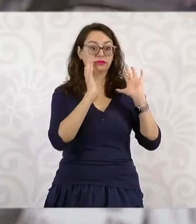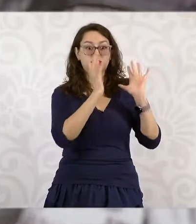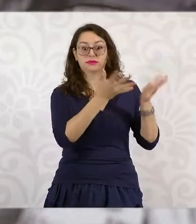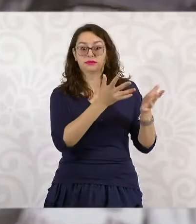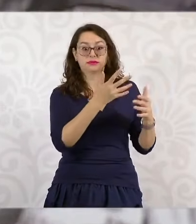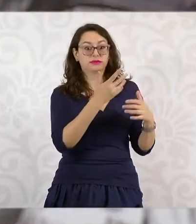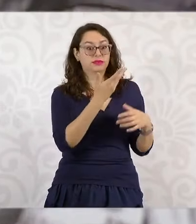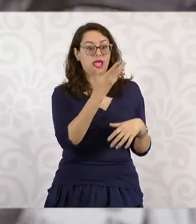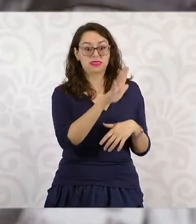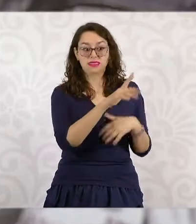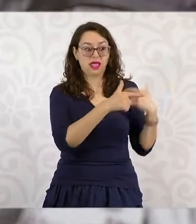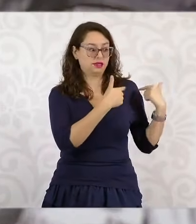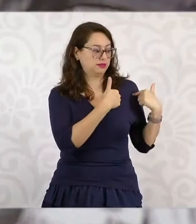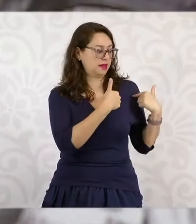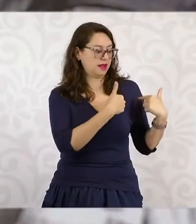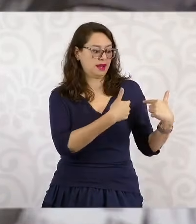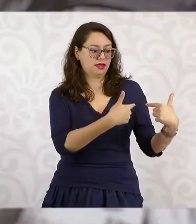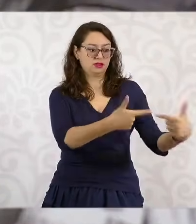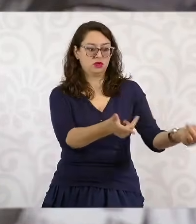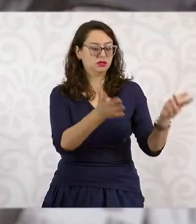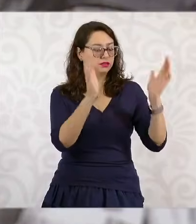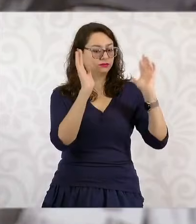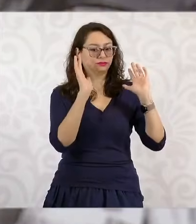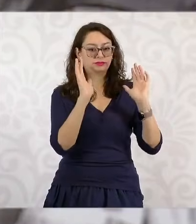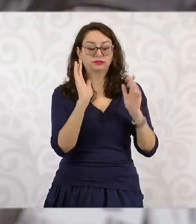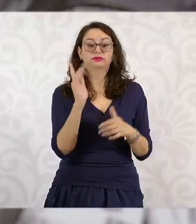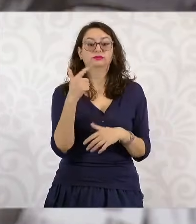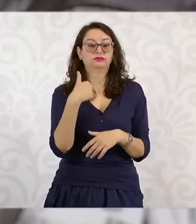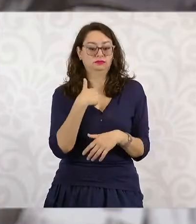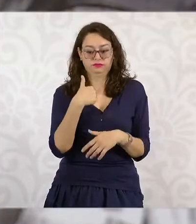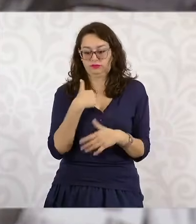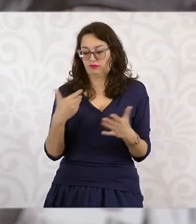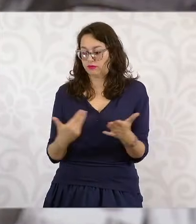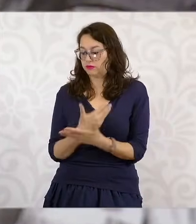generaciones y gente como que se fue de este país a buscar allá también, como dice la presidenta,